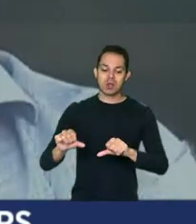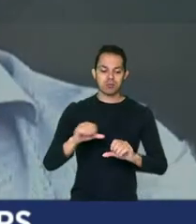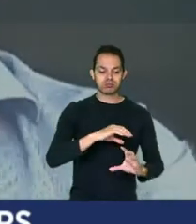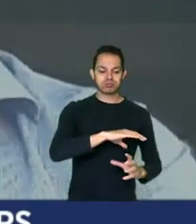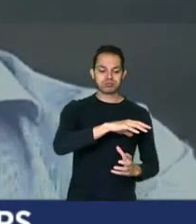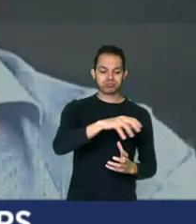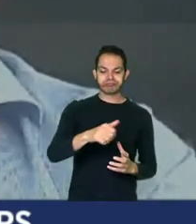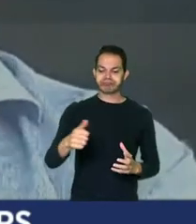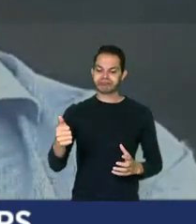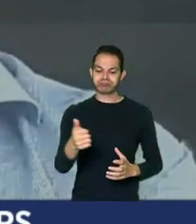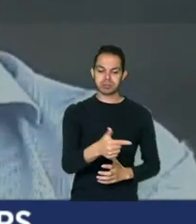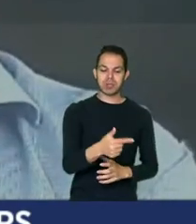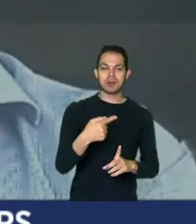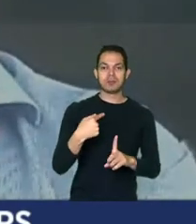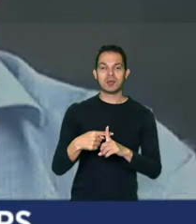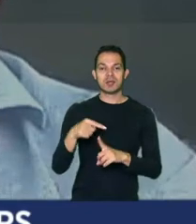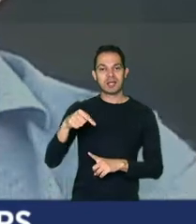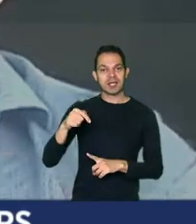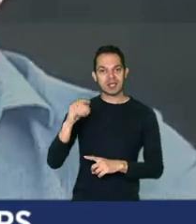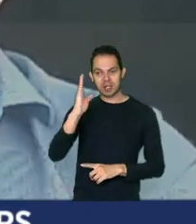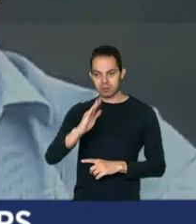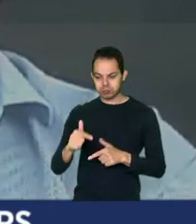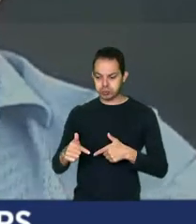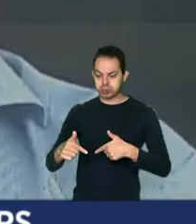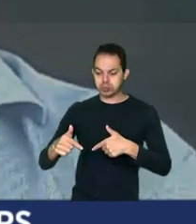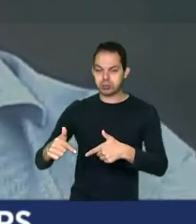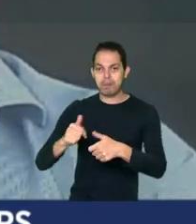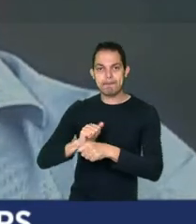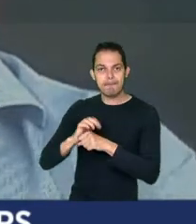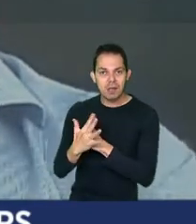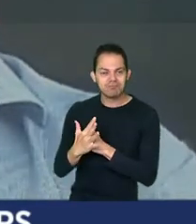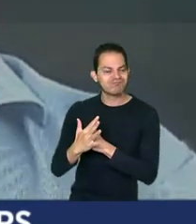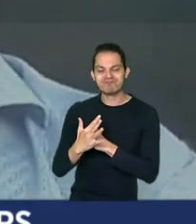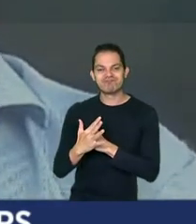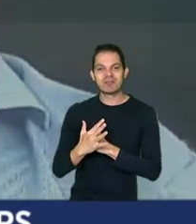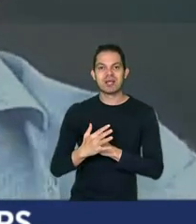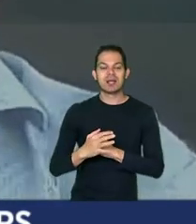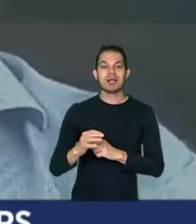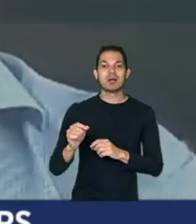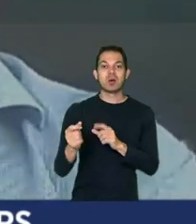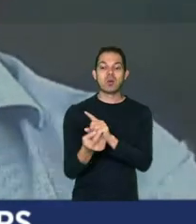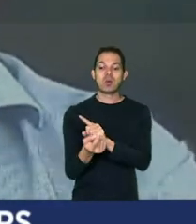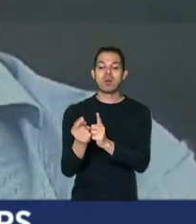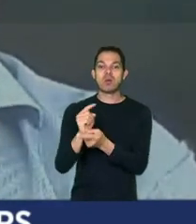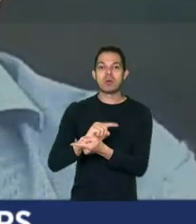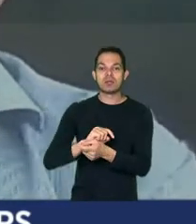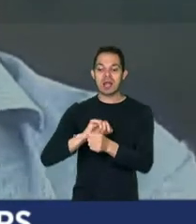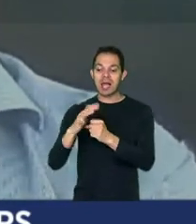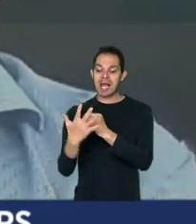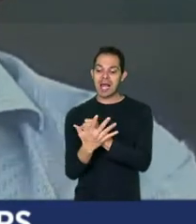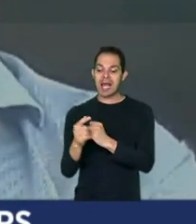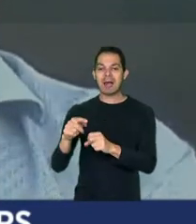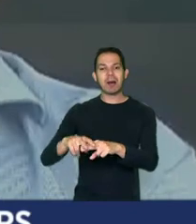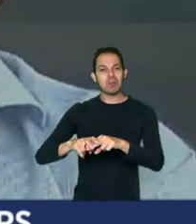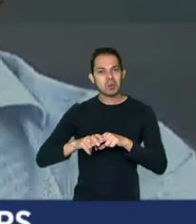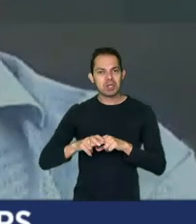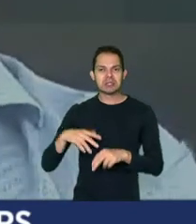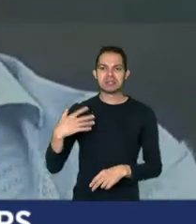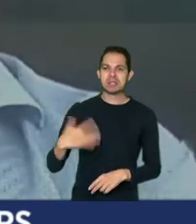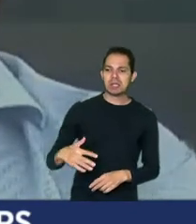HOJE É PIOR DO QUE A MAIOR PARTE DO MUNDO, PORQUE AQUI NÃO SE ENFRENTOU A PANDEMIA, AQUI ELA FOI USADA COMO DESCULPA PARA TENTAR JUSTIFICAR AQUELE QUE É O